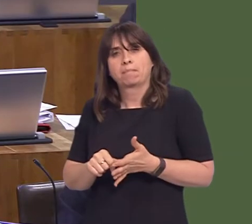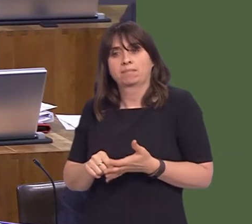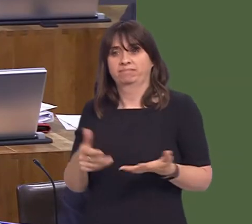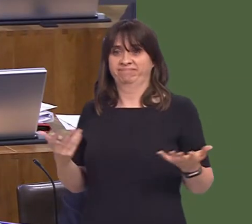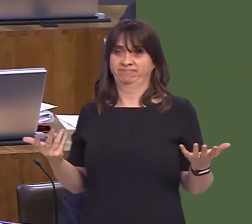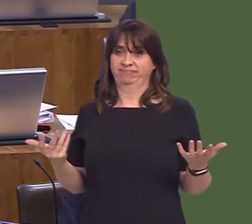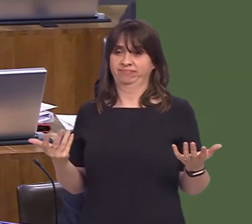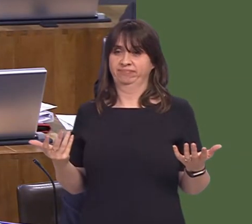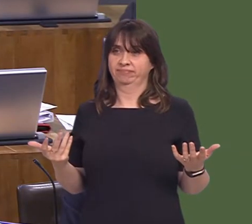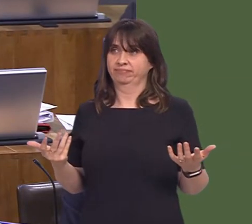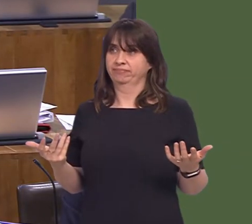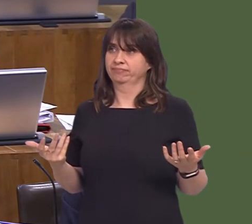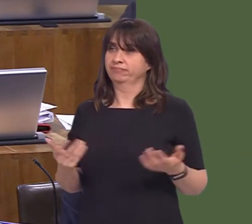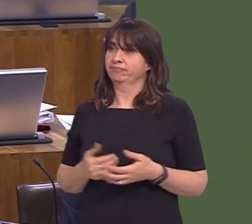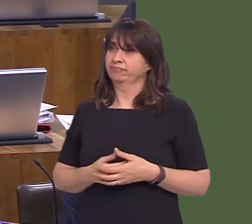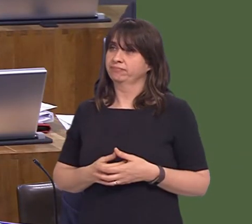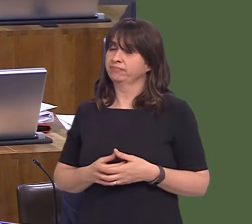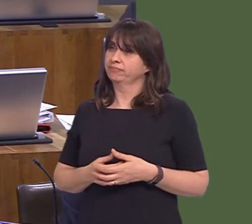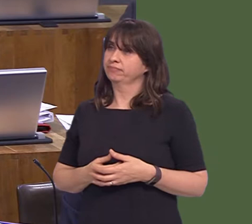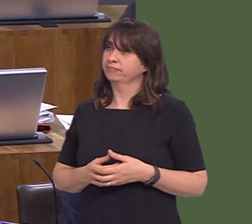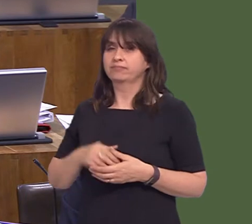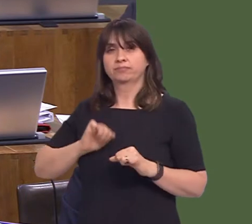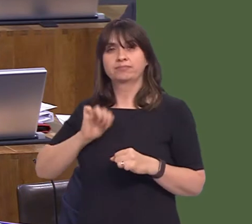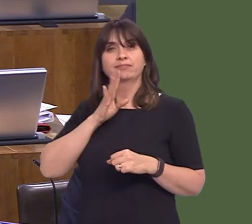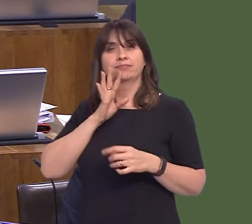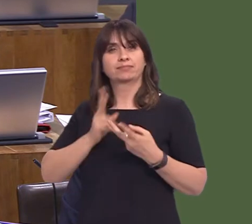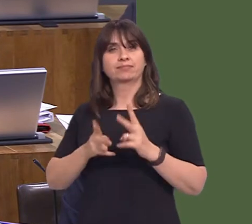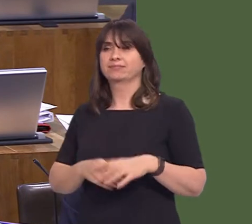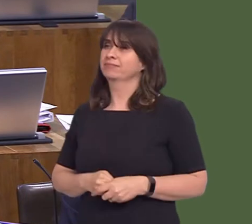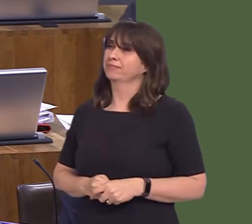arian yn cwympo bob blwyddyn, mae fe'n anodd rhoi unrhyw fath o addewid yn y ffordd yna